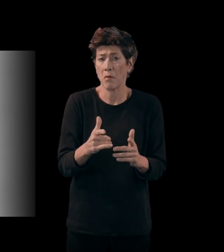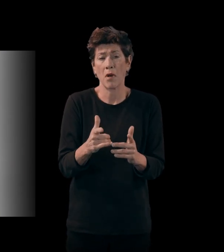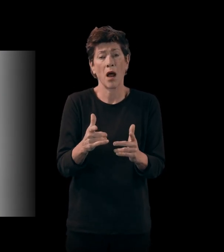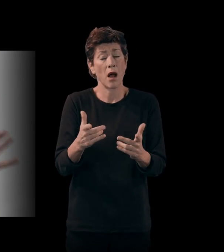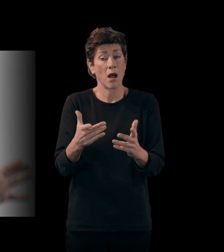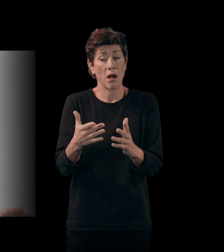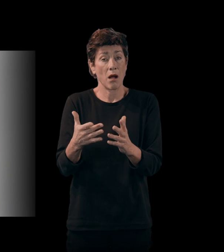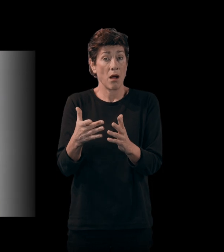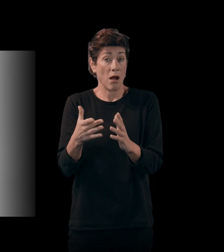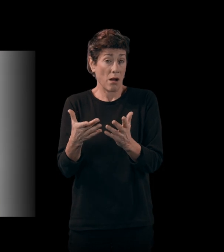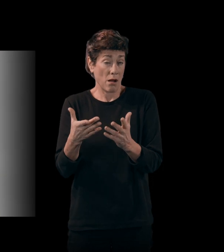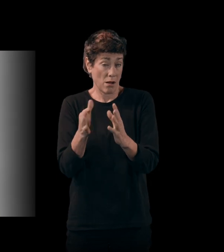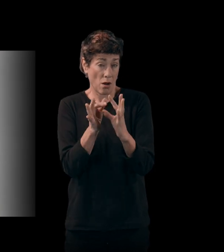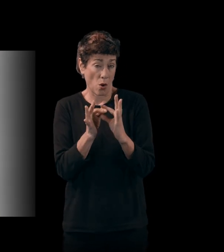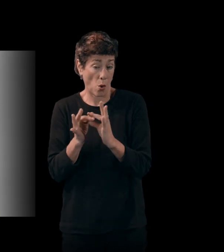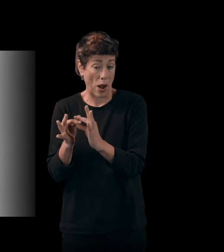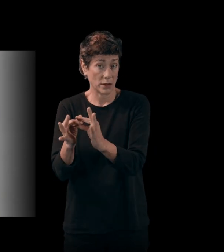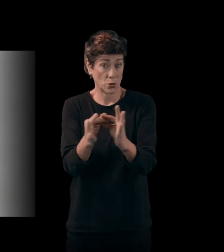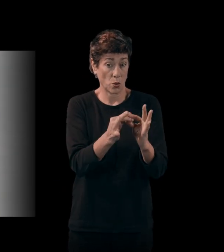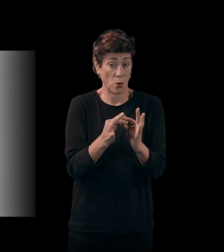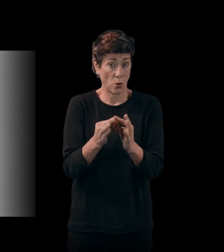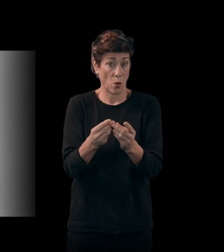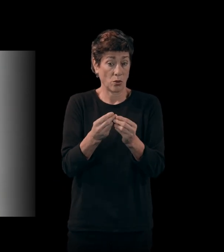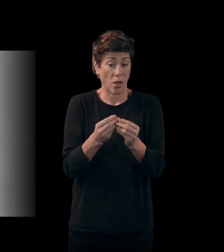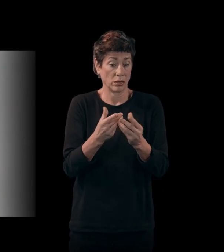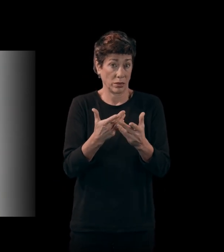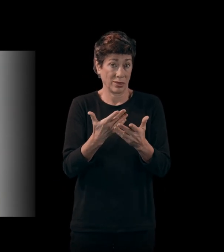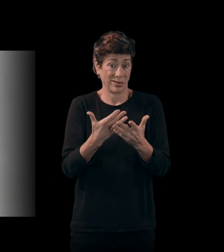ce lien-là et ces relations constituent un des nœuds de l'affaire.